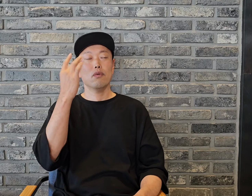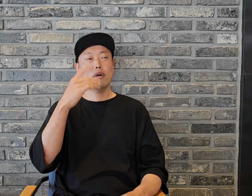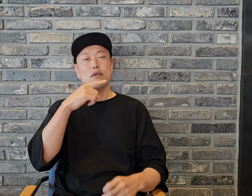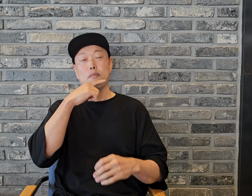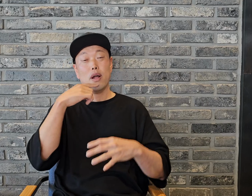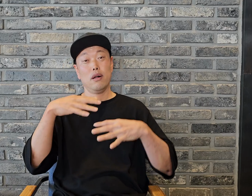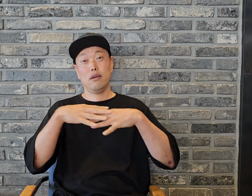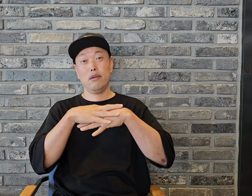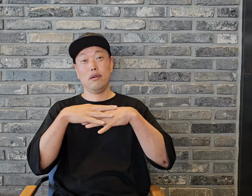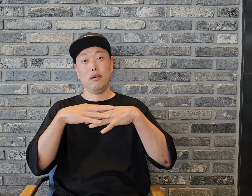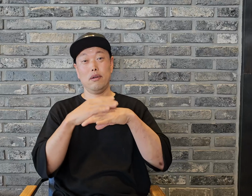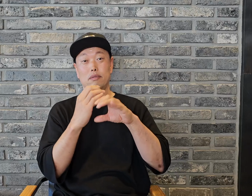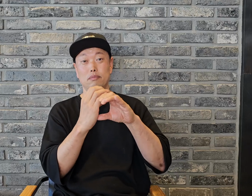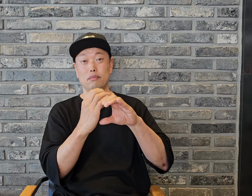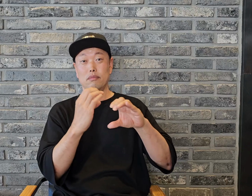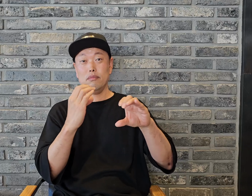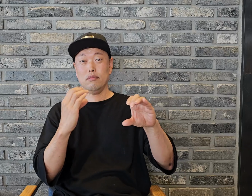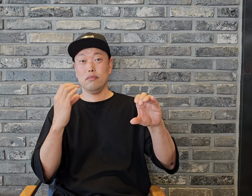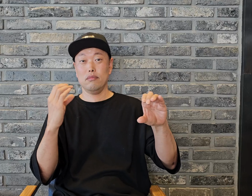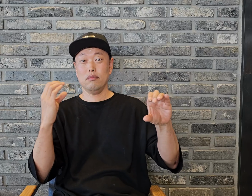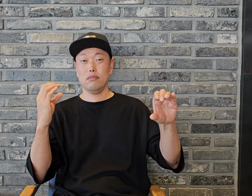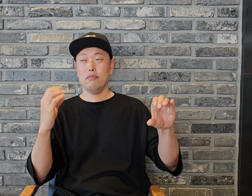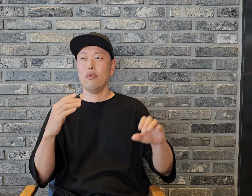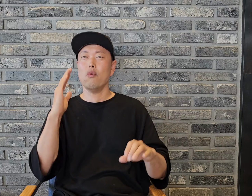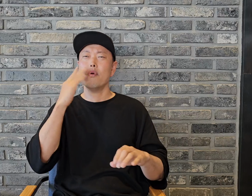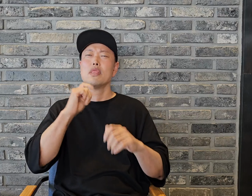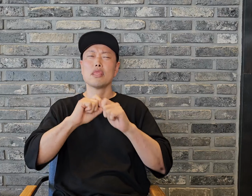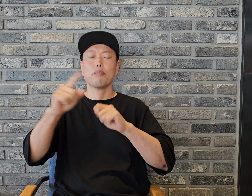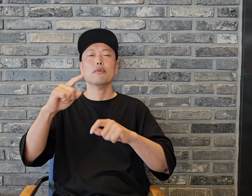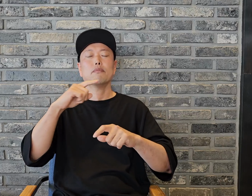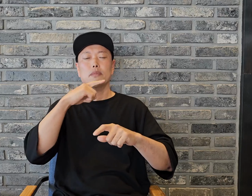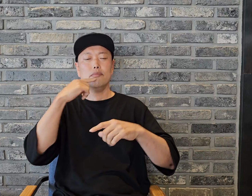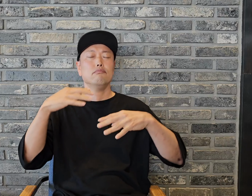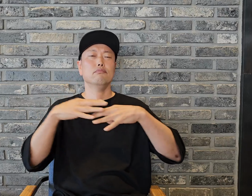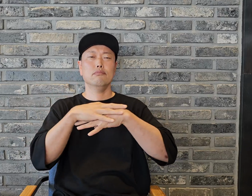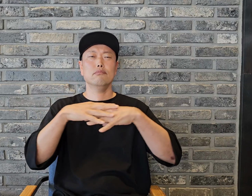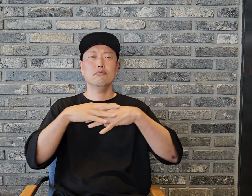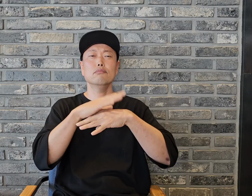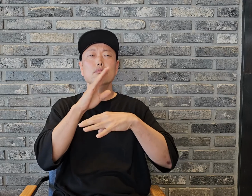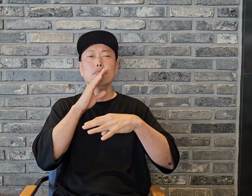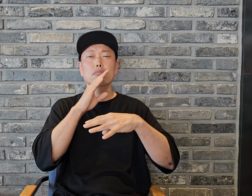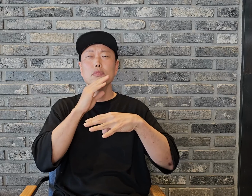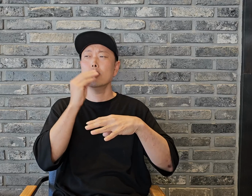Es correcto expresar vasos sanguíneos de esa manera, pero la mayoría de las personas sordas lo expresan como "circulación sanguínea".